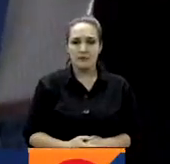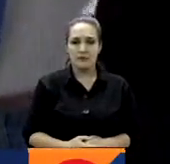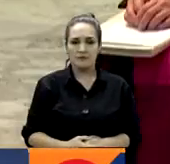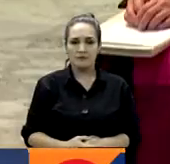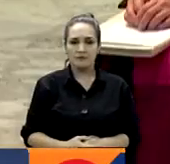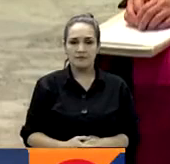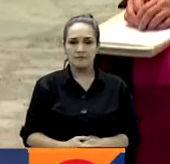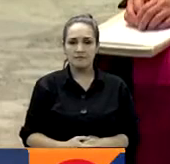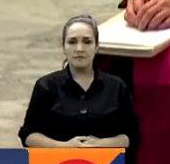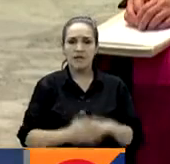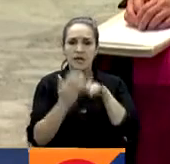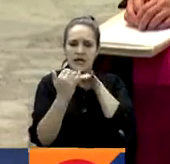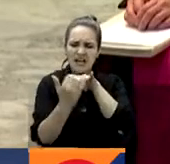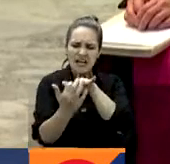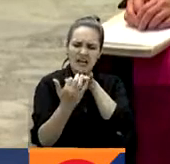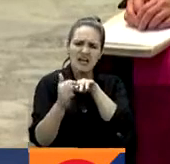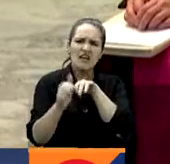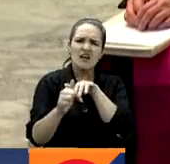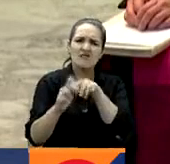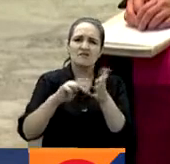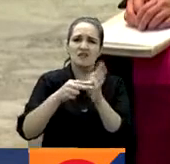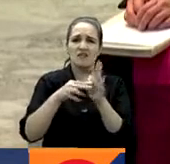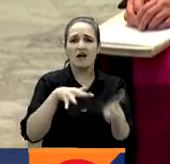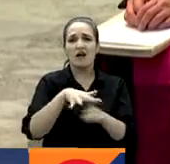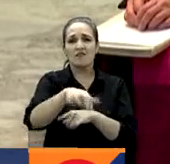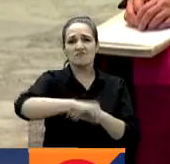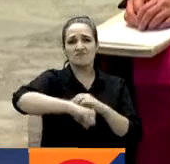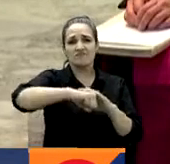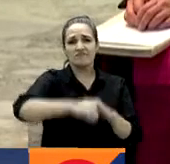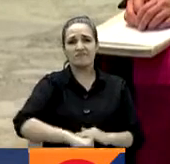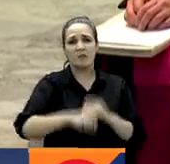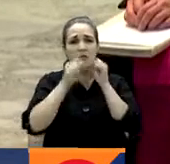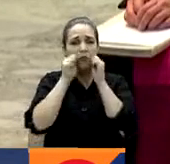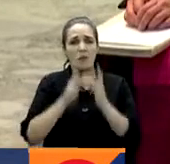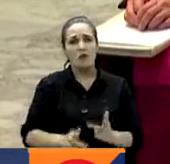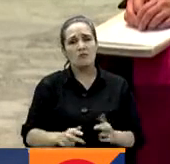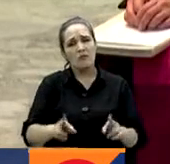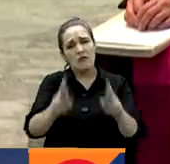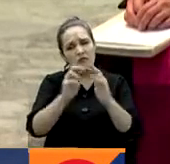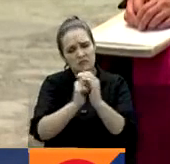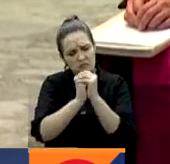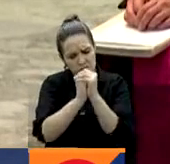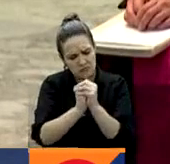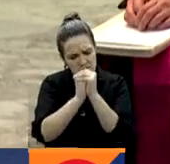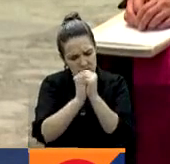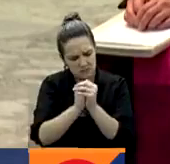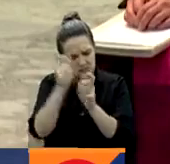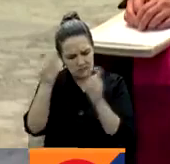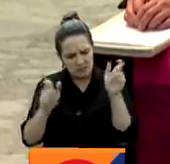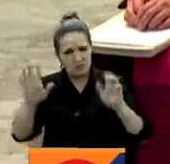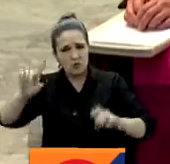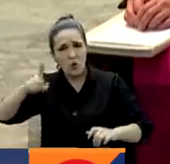RECURRENTE SE VOLVIó LLAMADO DESDE ROMA.